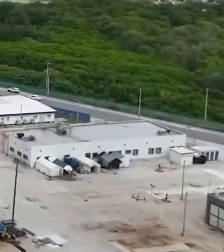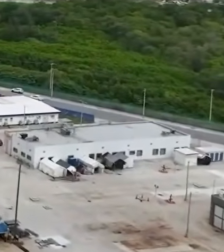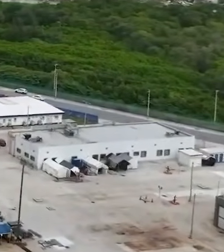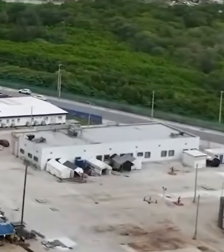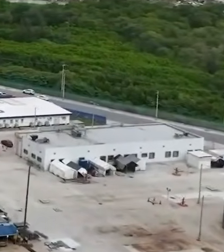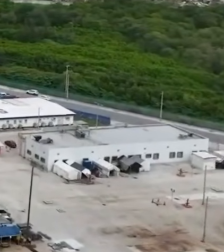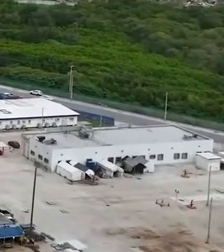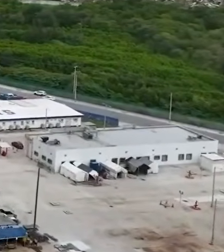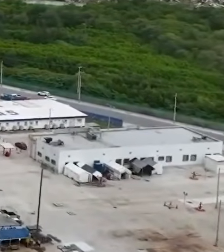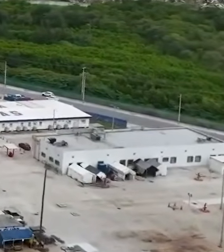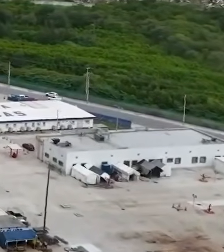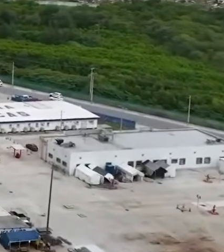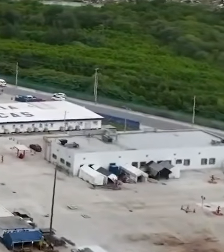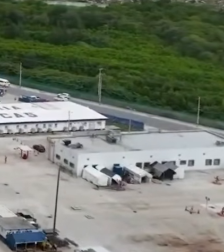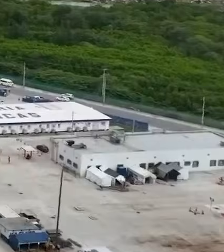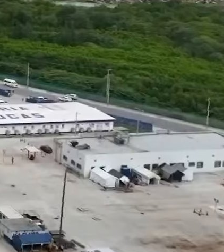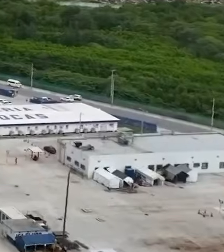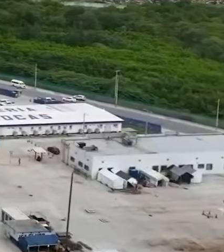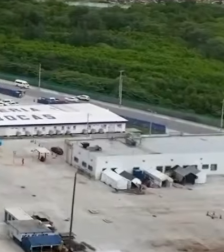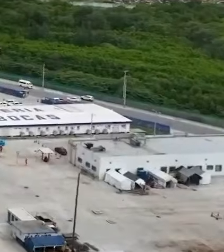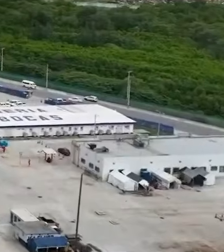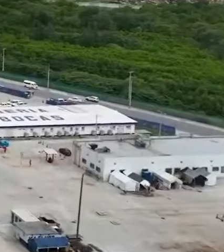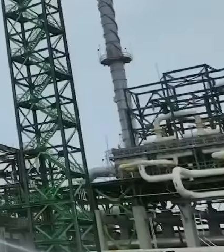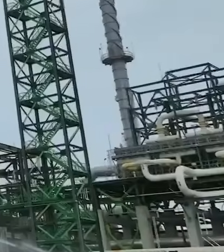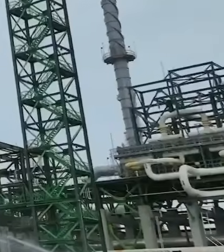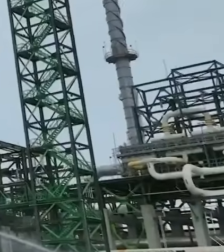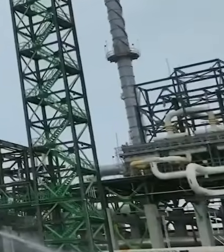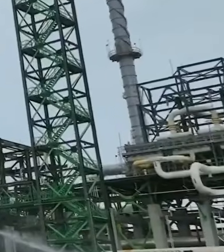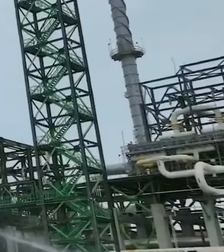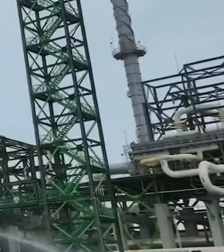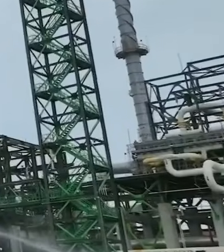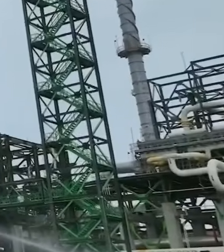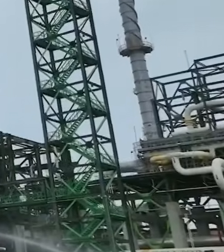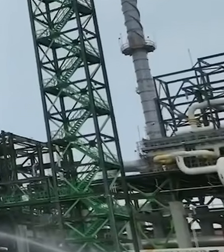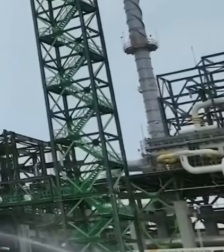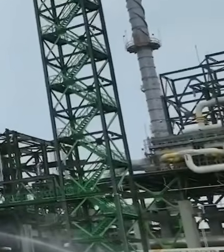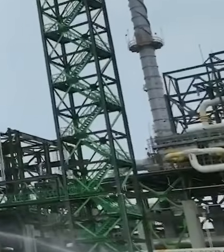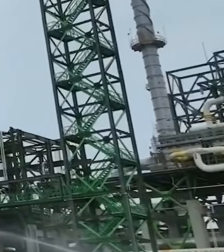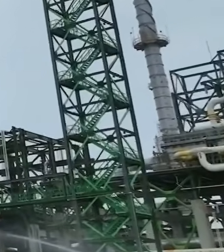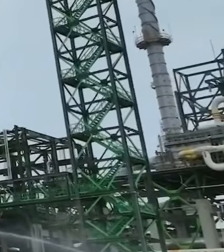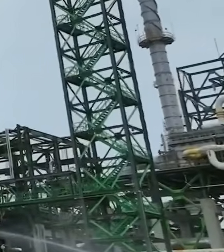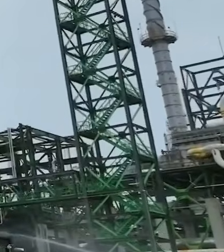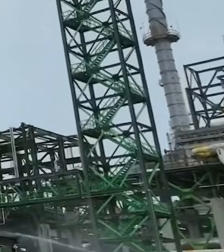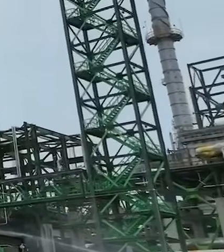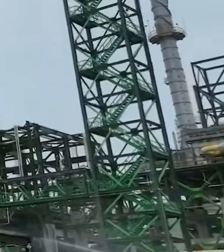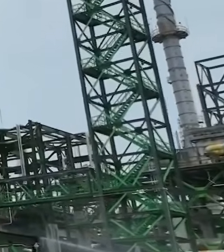una de las madoras más grandes del mundo también aquí en la refin de bocas constru